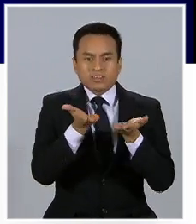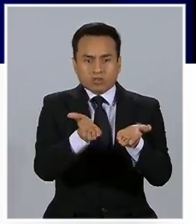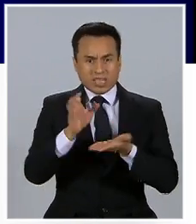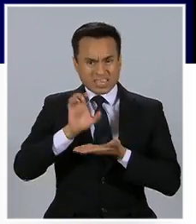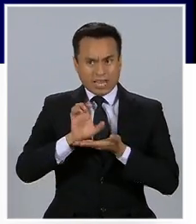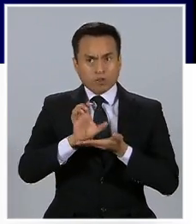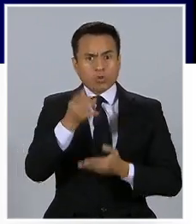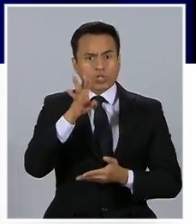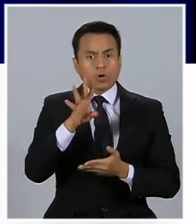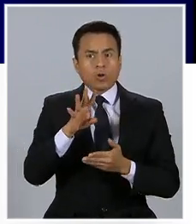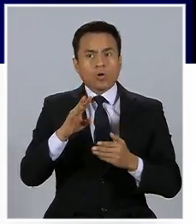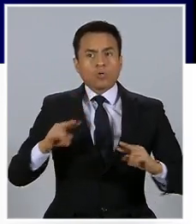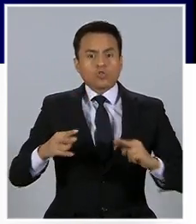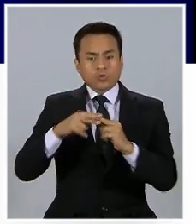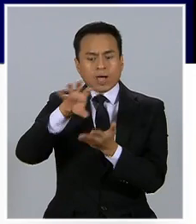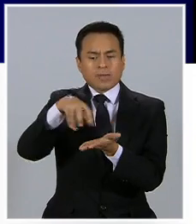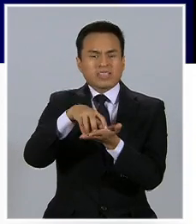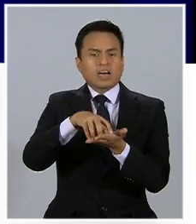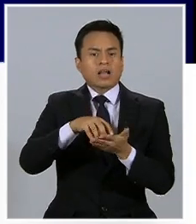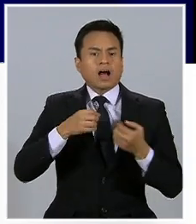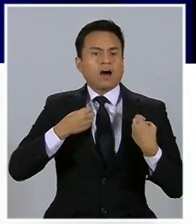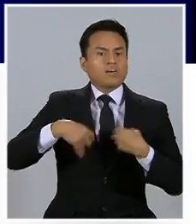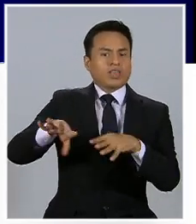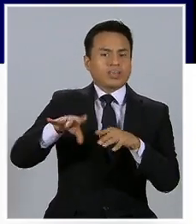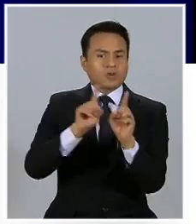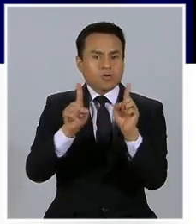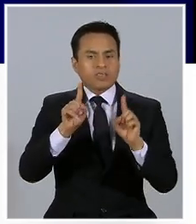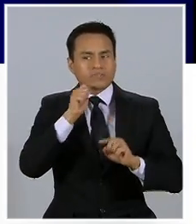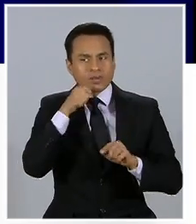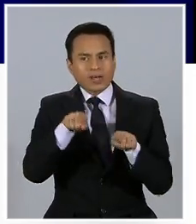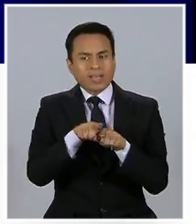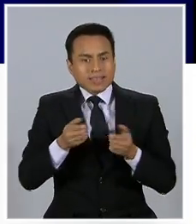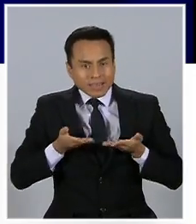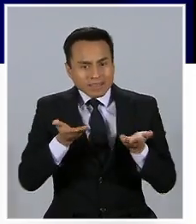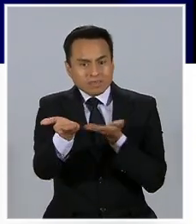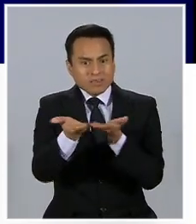construir una plaza y abandonarla porque eso y sin entregar servicios me ha tocado verlo en